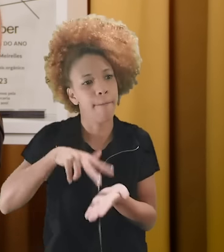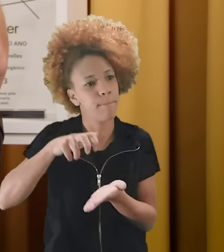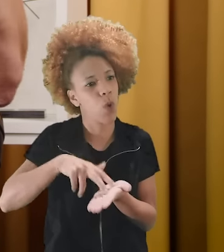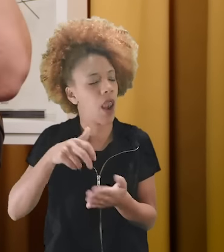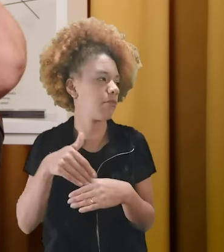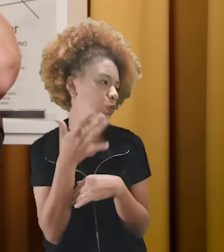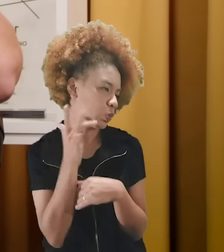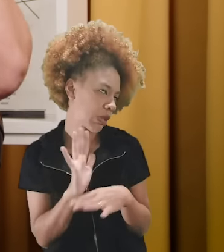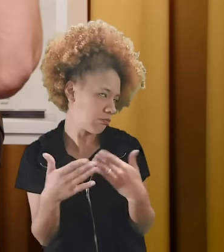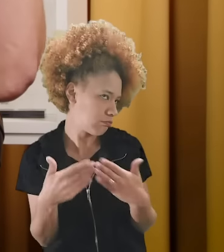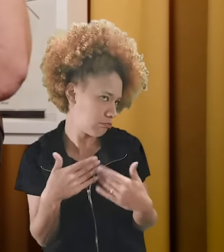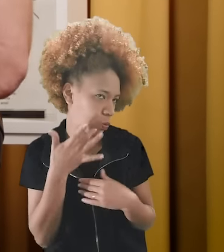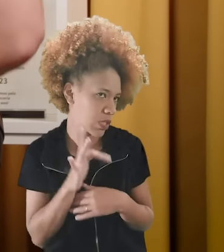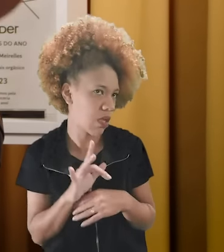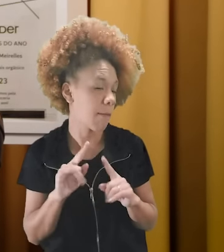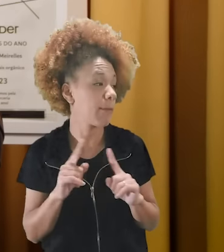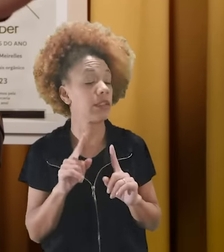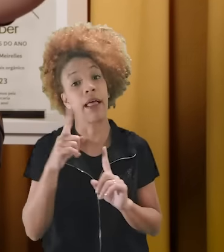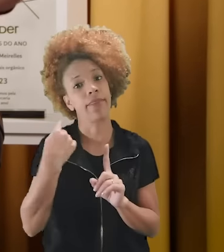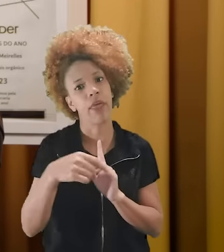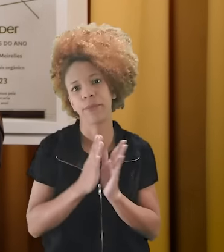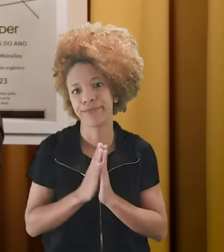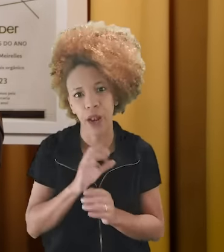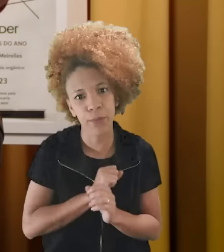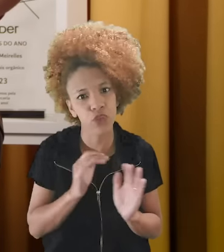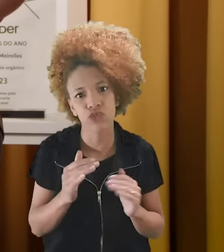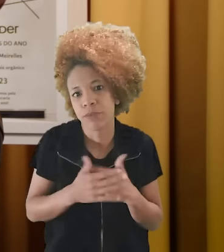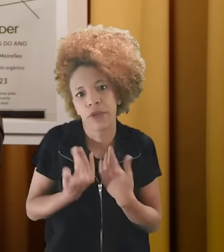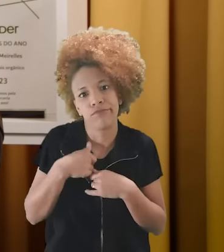mais sei lá não sei quais são as não me cancelem Gente pelo amor de Deus tô falando coisas que eu